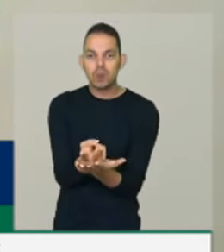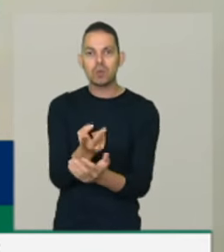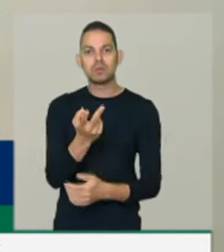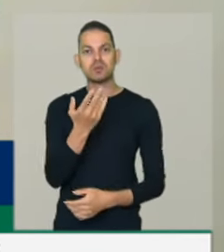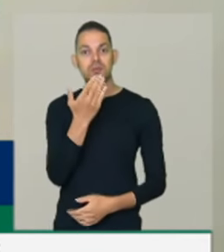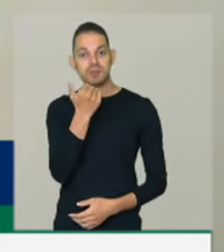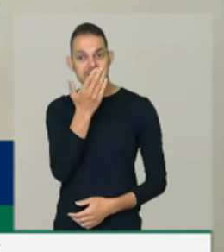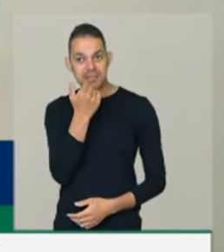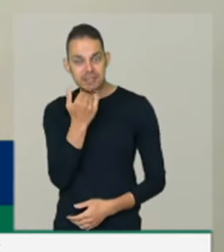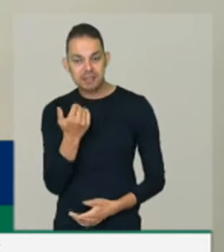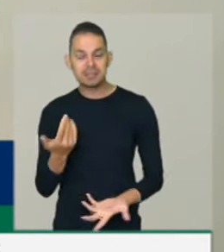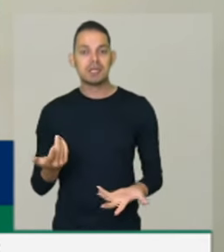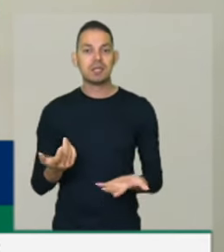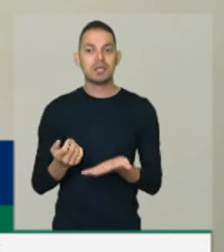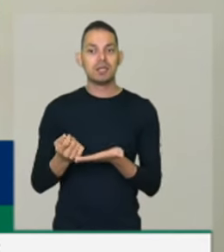PRIMEIROS SINTOMAS DA COVID. E TESTAGEM, MUITA TESTAGEM,